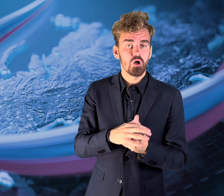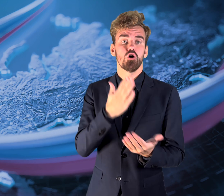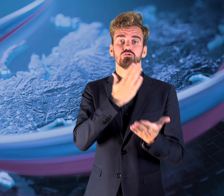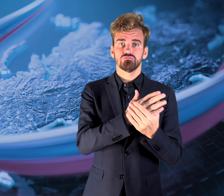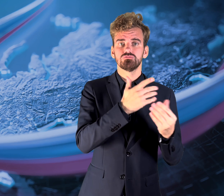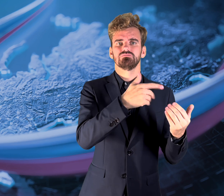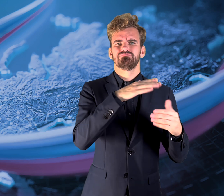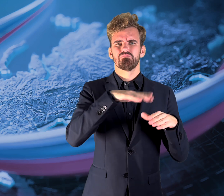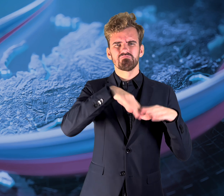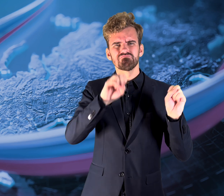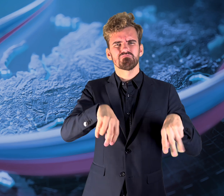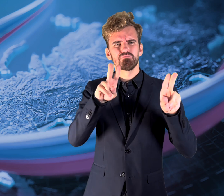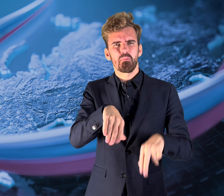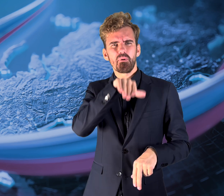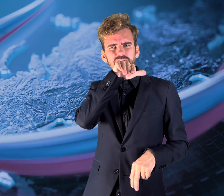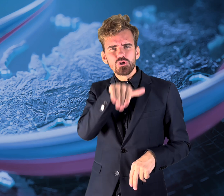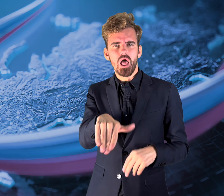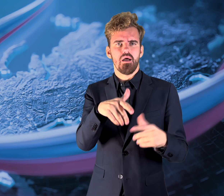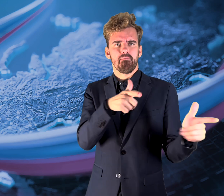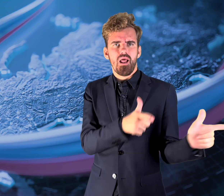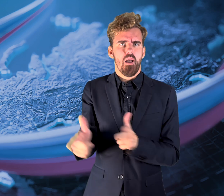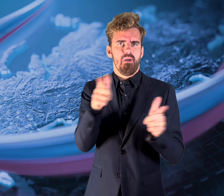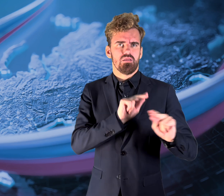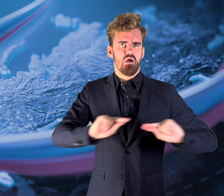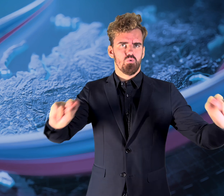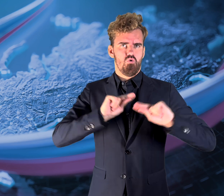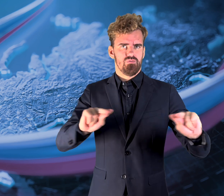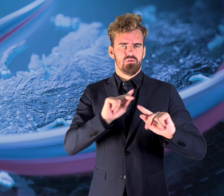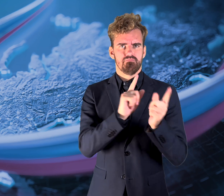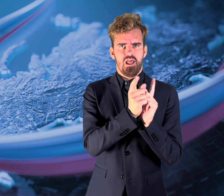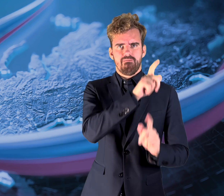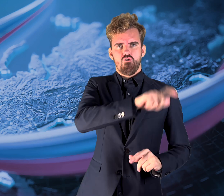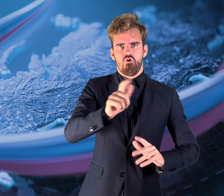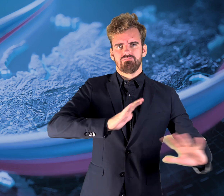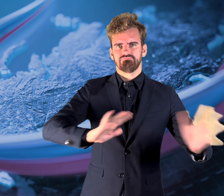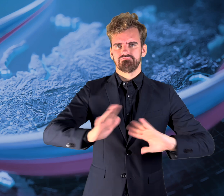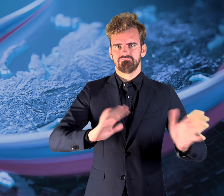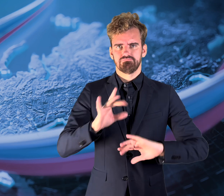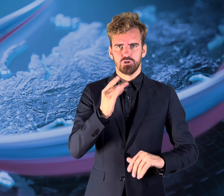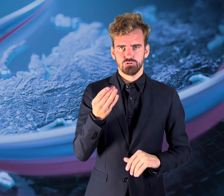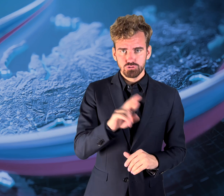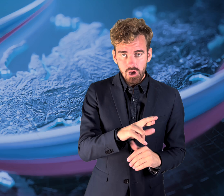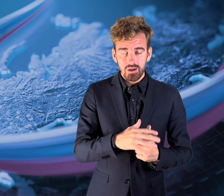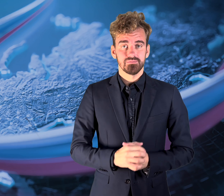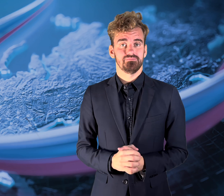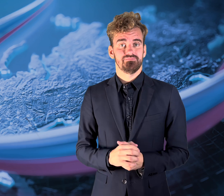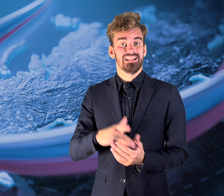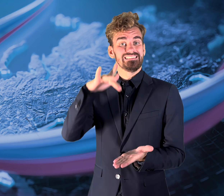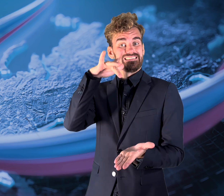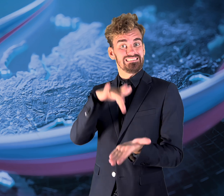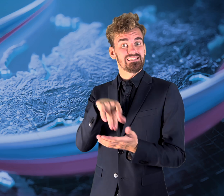профессиональная переподготовка переводчиков русского жестового языка.